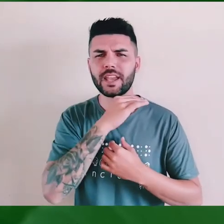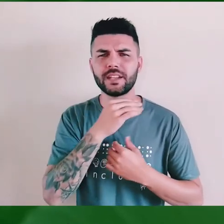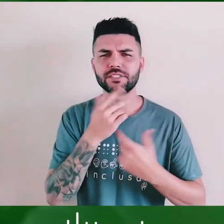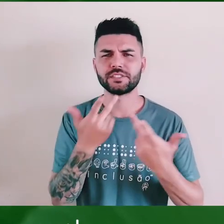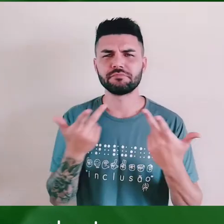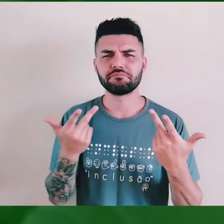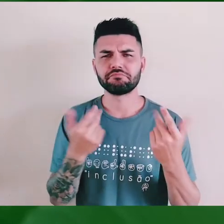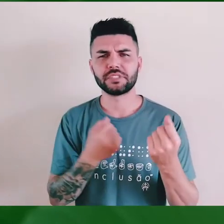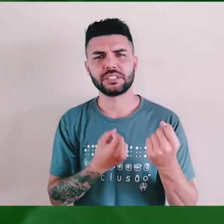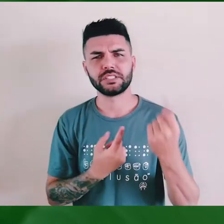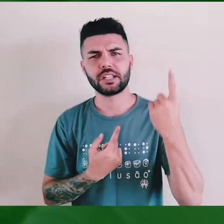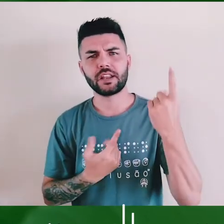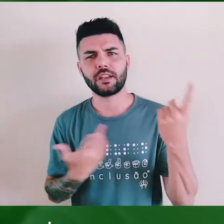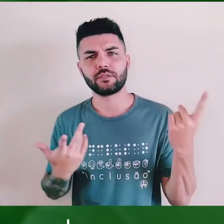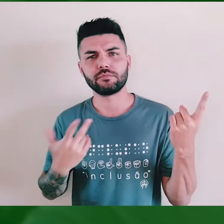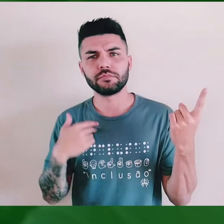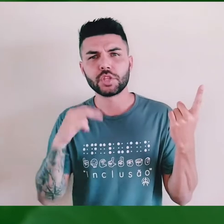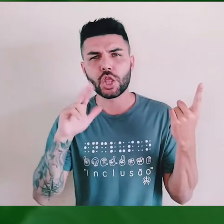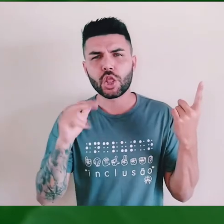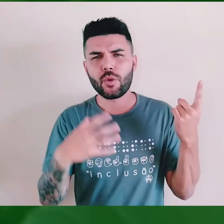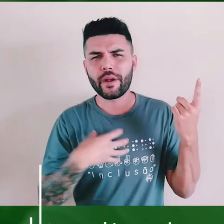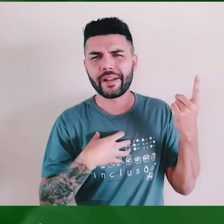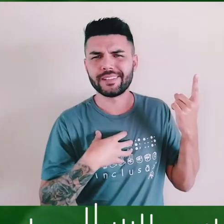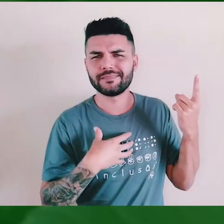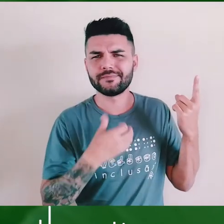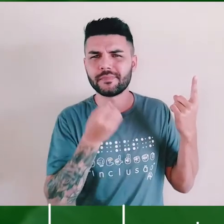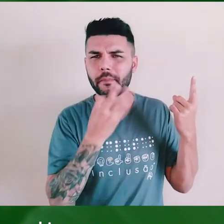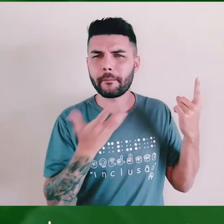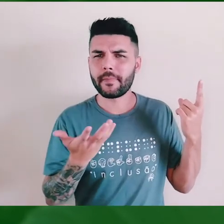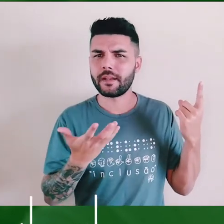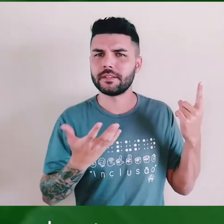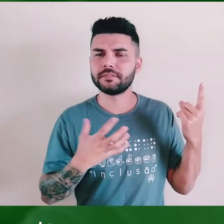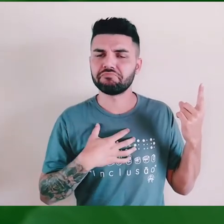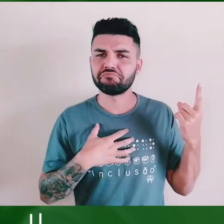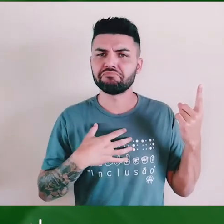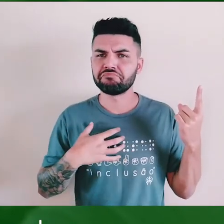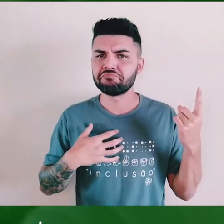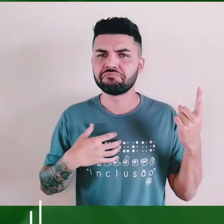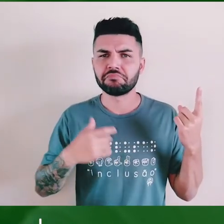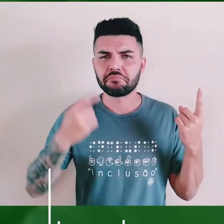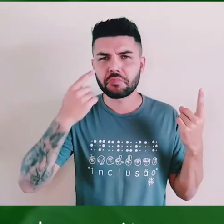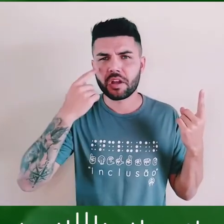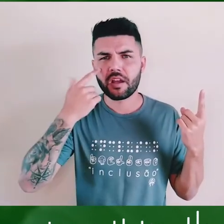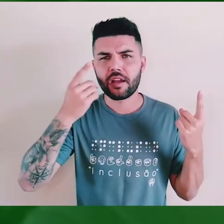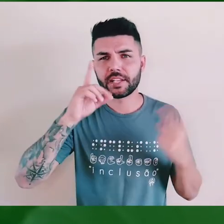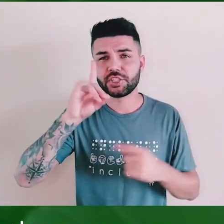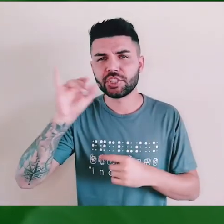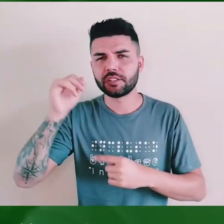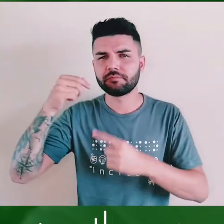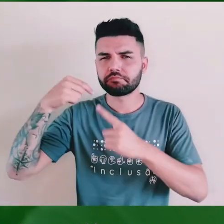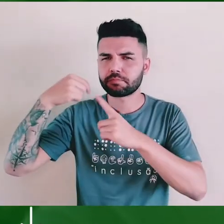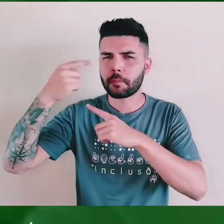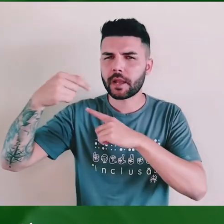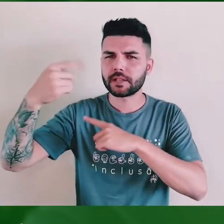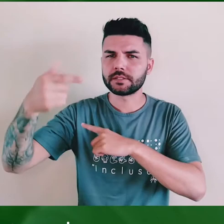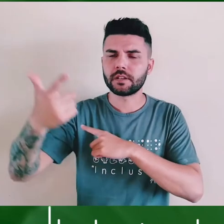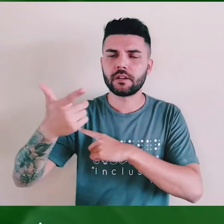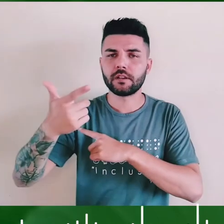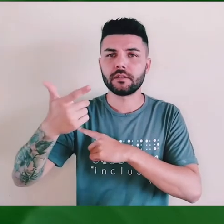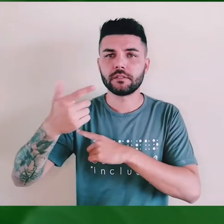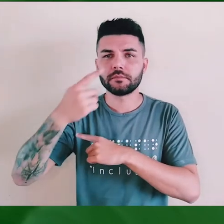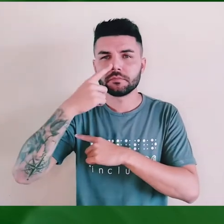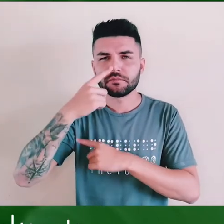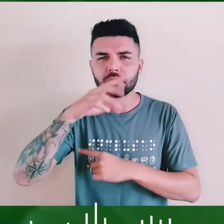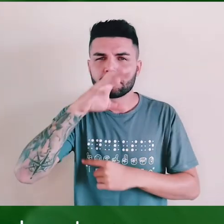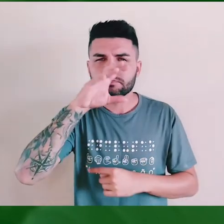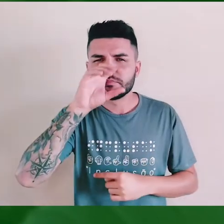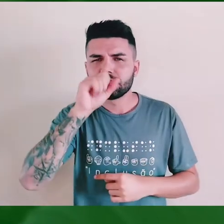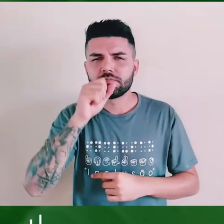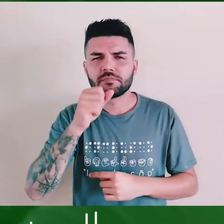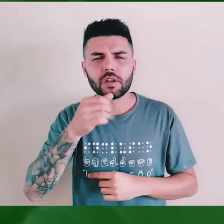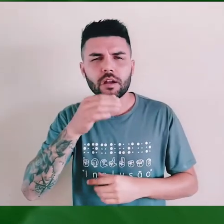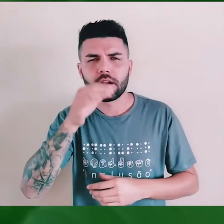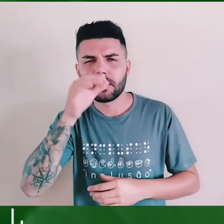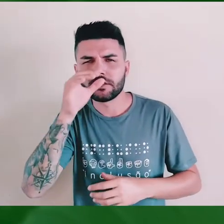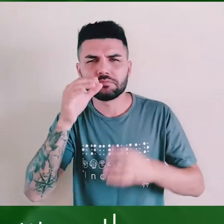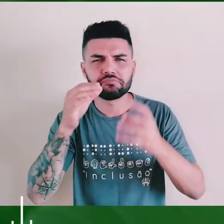nunca tava bem. Aí foi passando e de repente eu perdi meu olfato. Colocava perfume e não